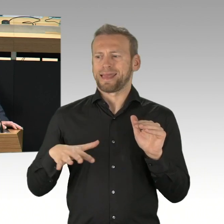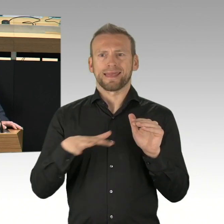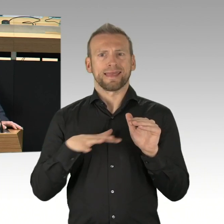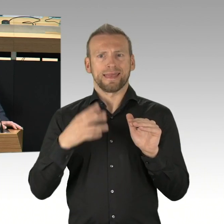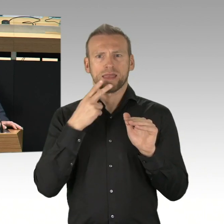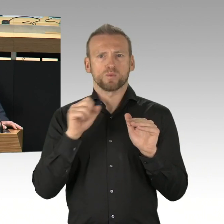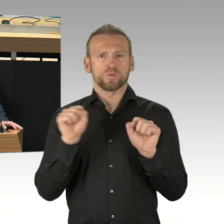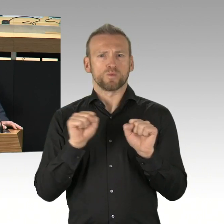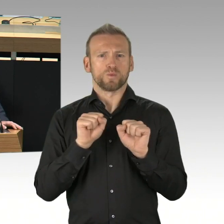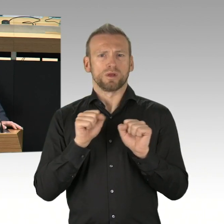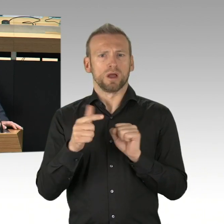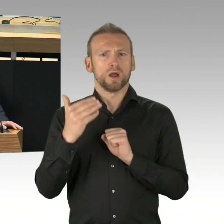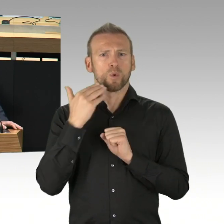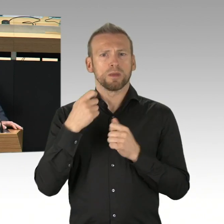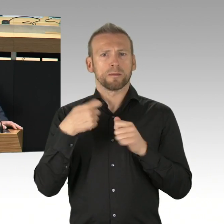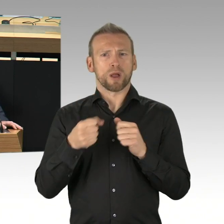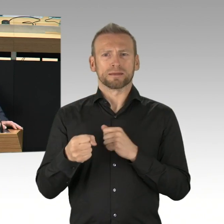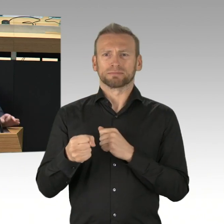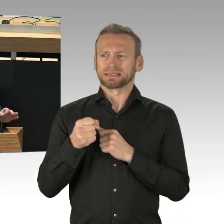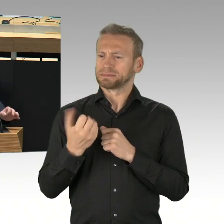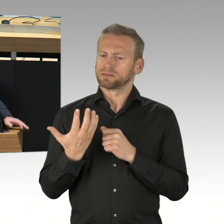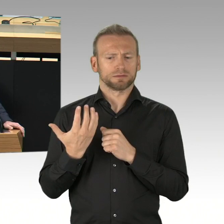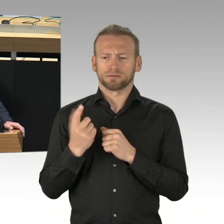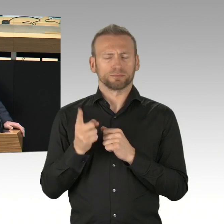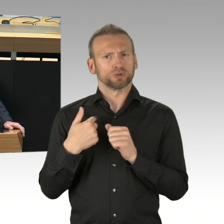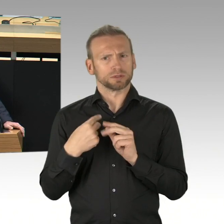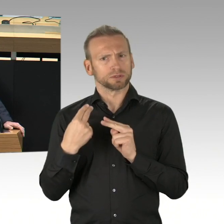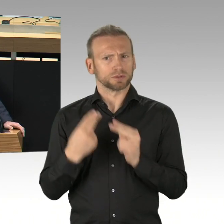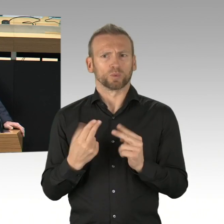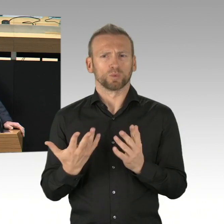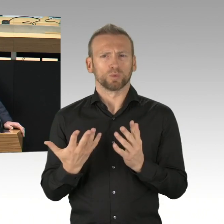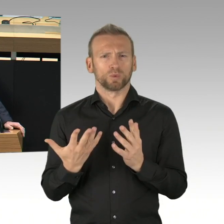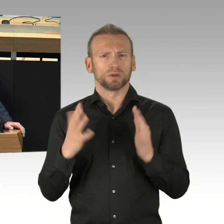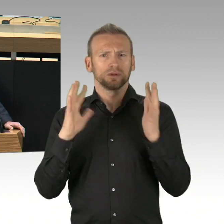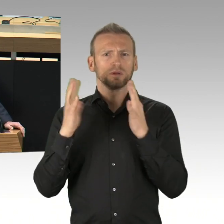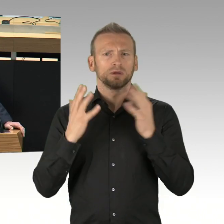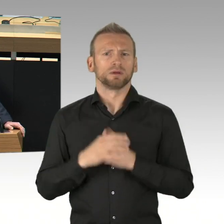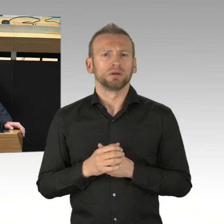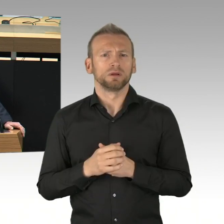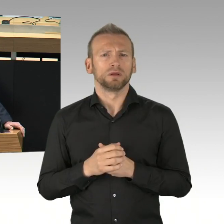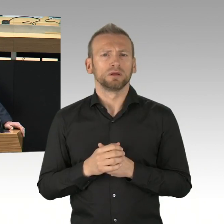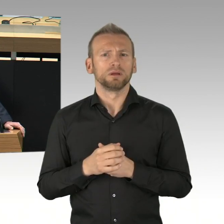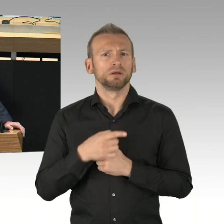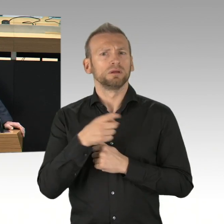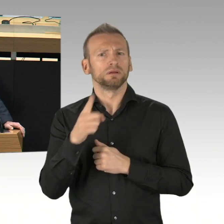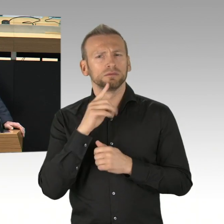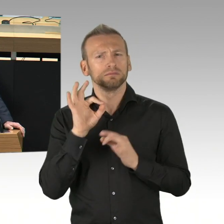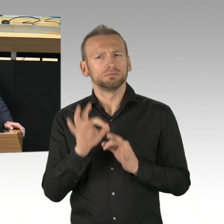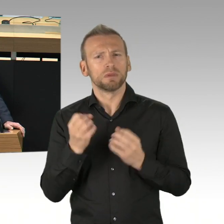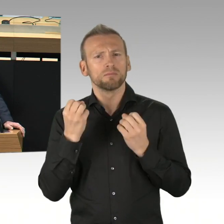auf eine Wohnung kommen? Glauben Sie, dass diese Wohnungen an die einkommensschwachen Wohnungsbewerber gehen?